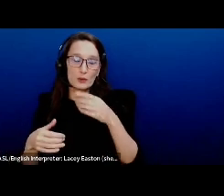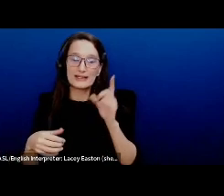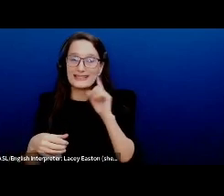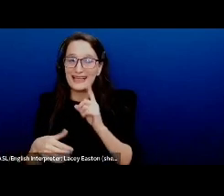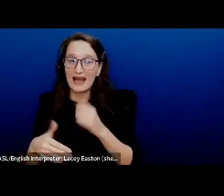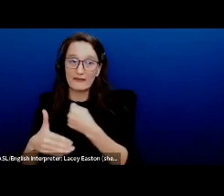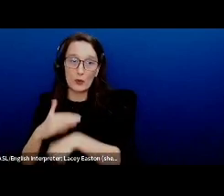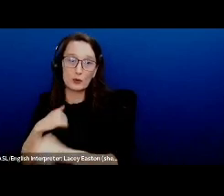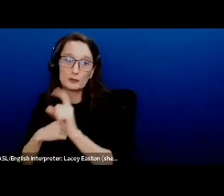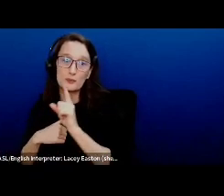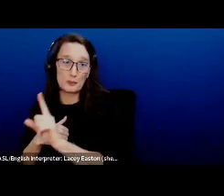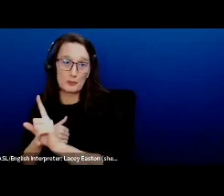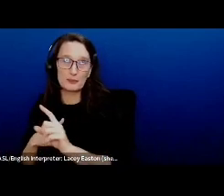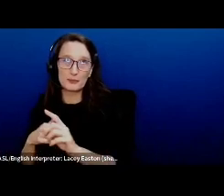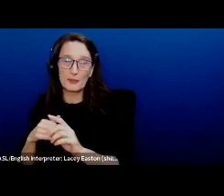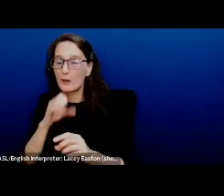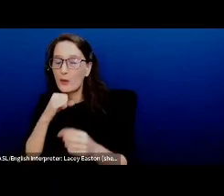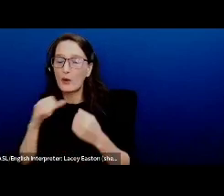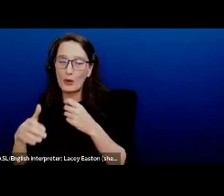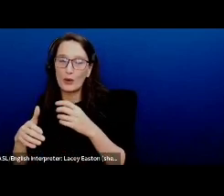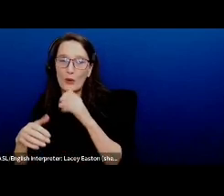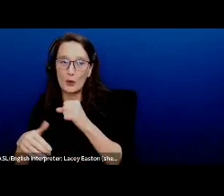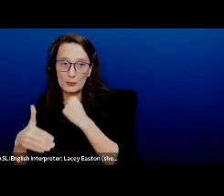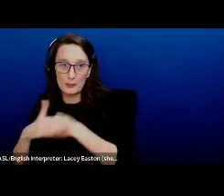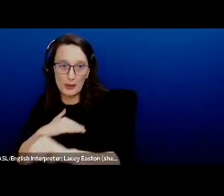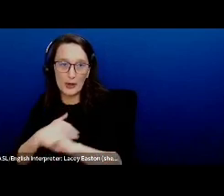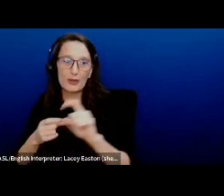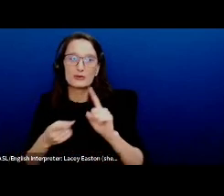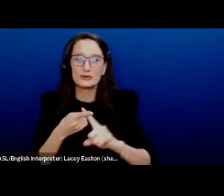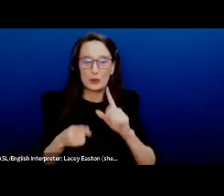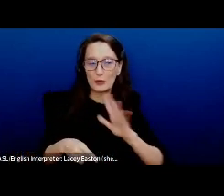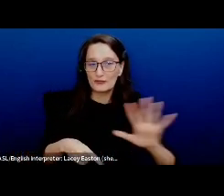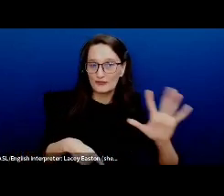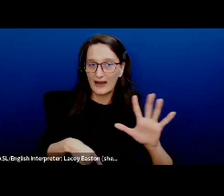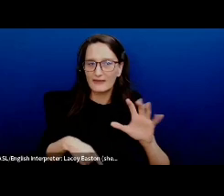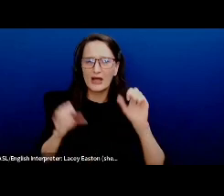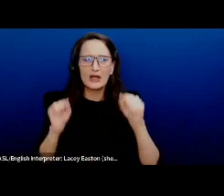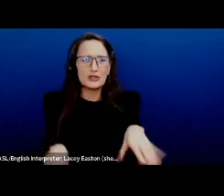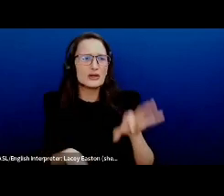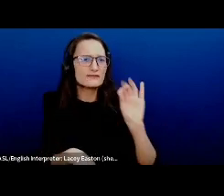encontrar los hitos del desarrollo del lenguaje en el sitio web del CDE, que se menciona aquí.